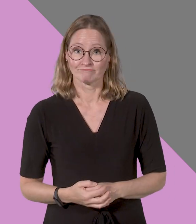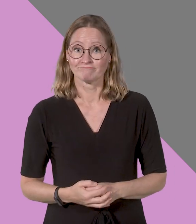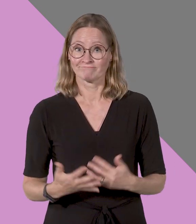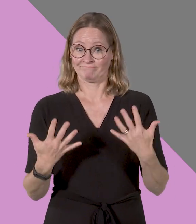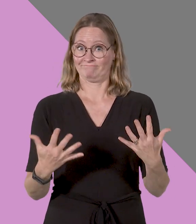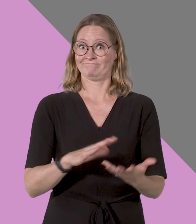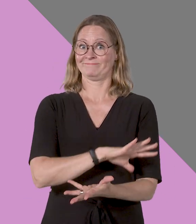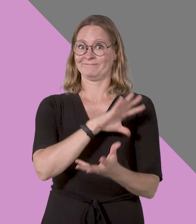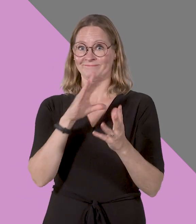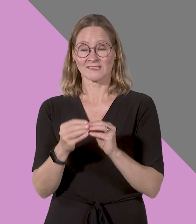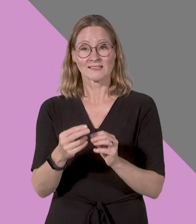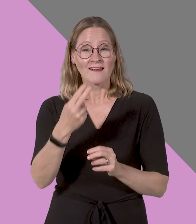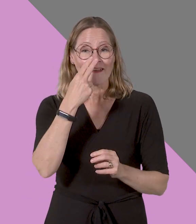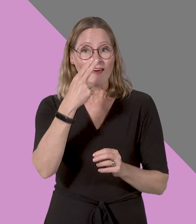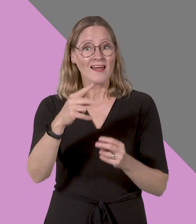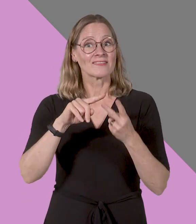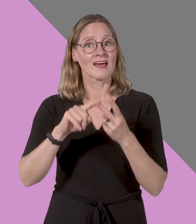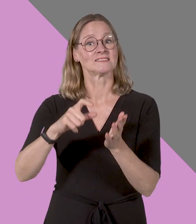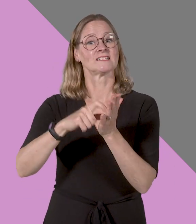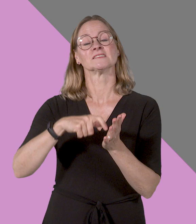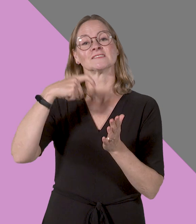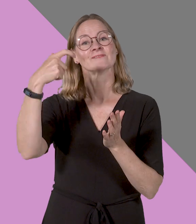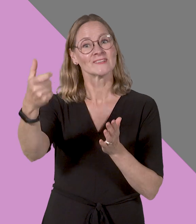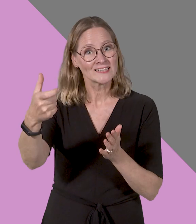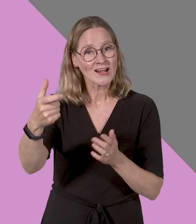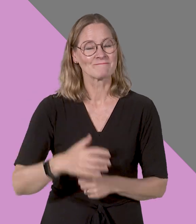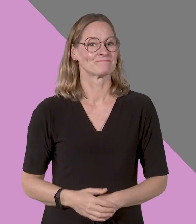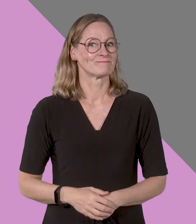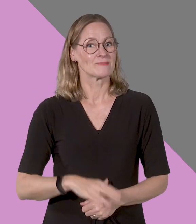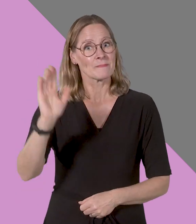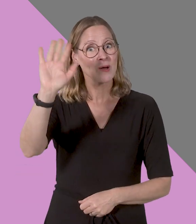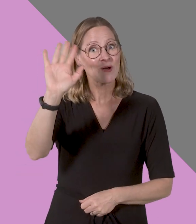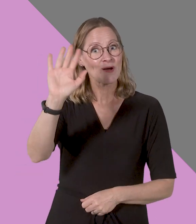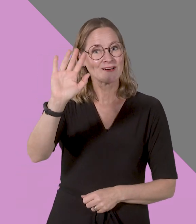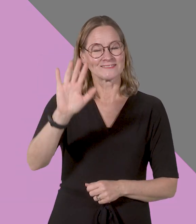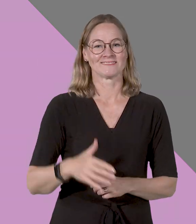Tällaista tällä kertaa. Nähdään taas ensi viikolla, moi moi!